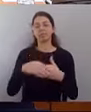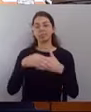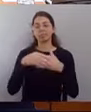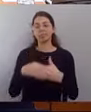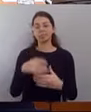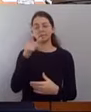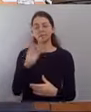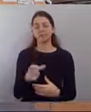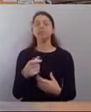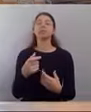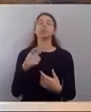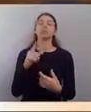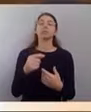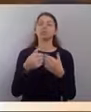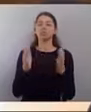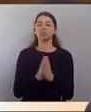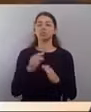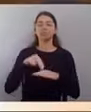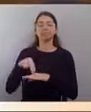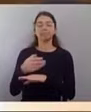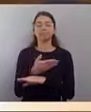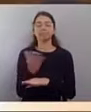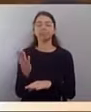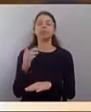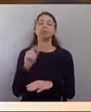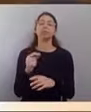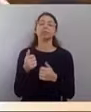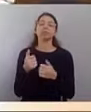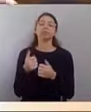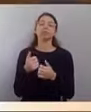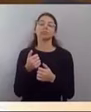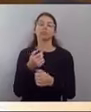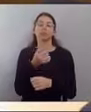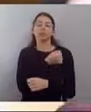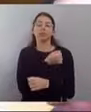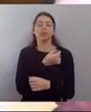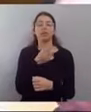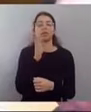a todos os presentes e também aqueles que nos acompanham nas plataformas